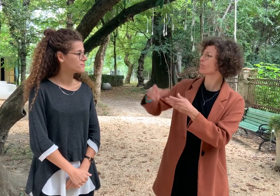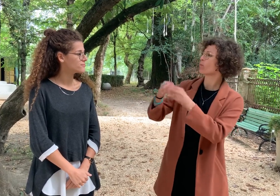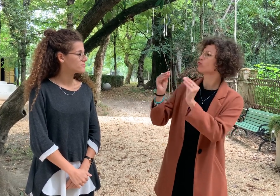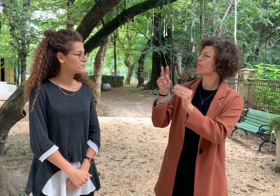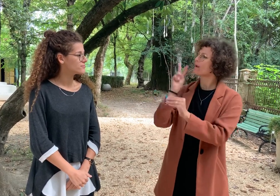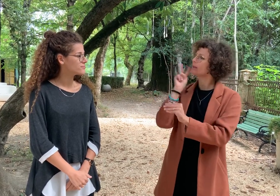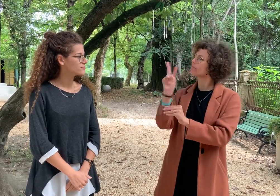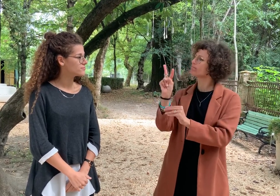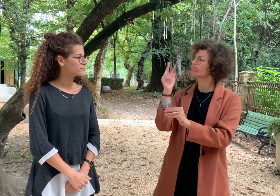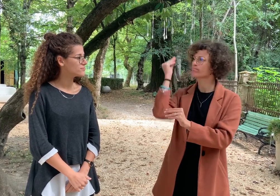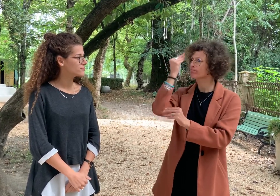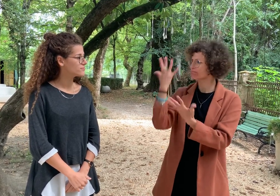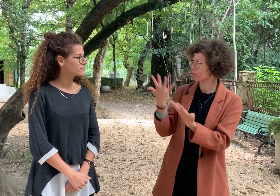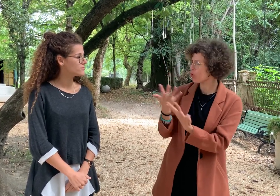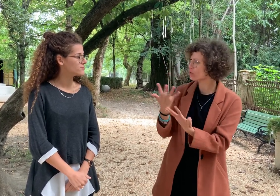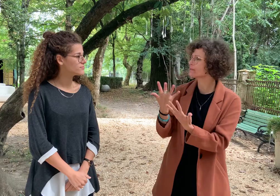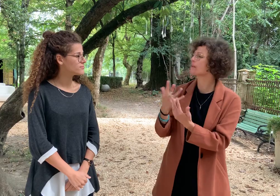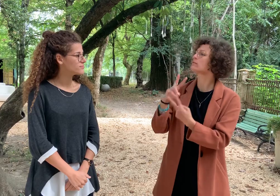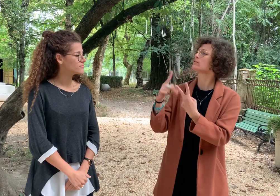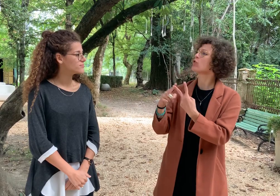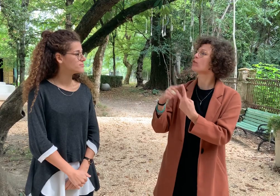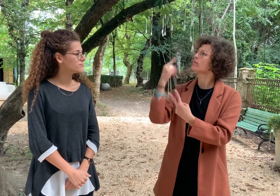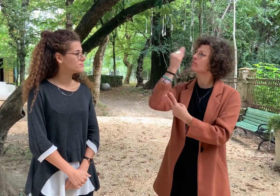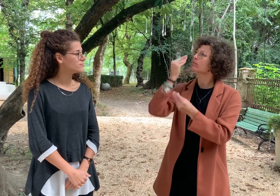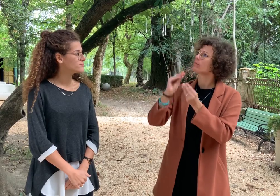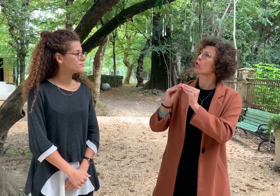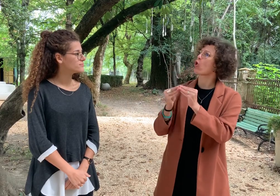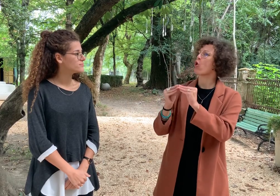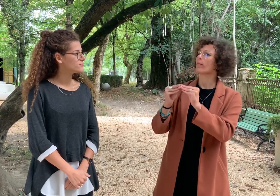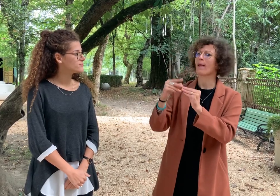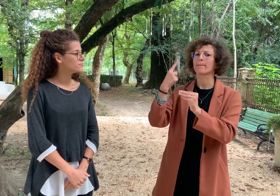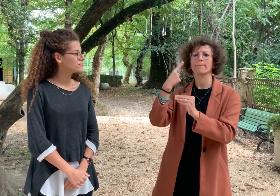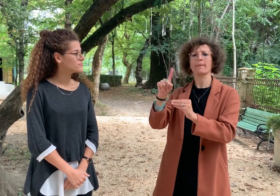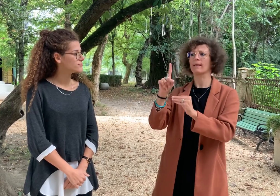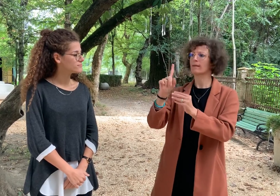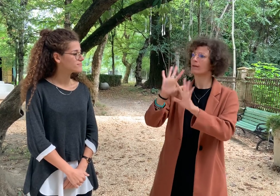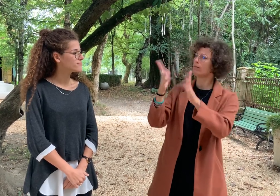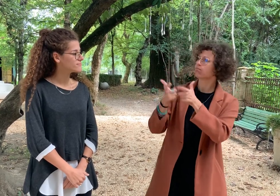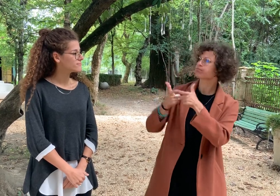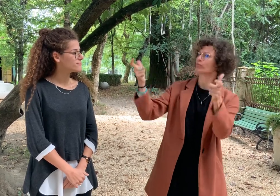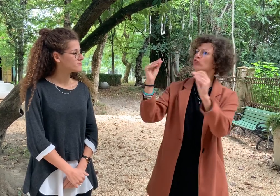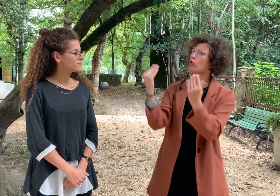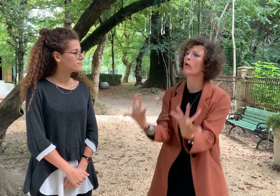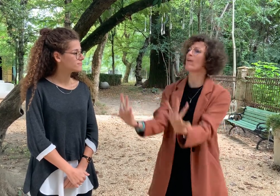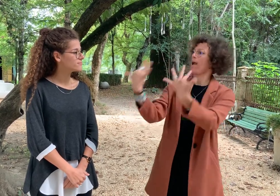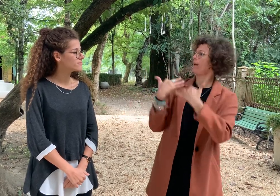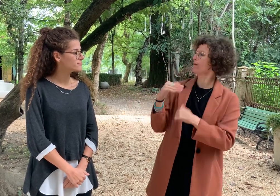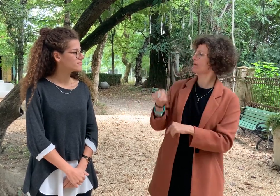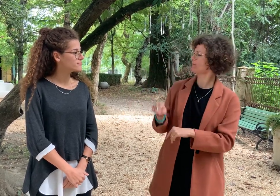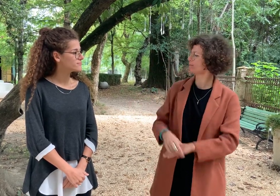Voi del CGSI cosa ne pensate e come credete che si possano fare partecipare di più i giovani?